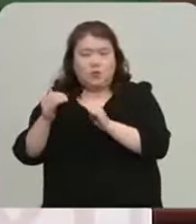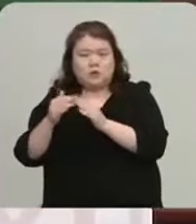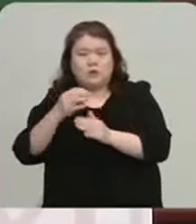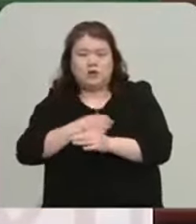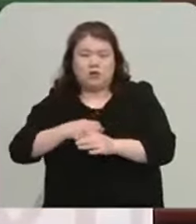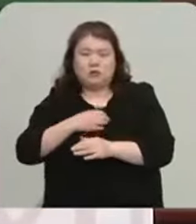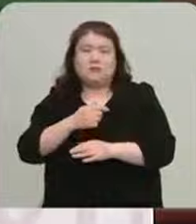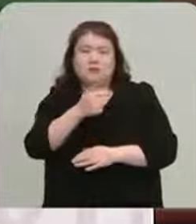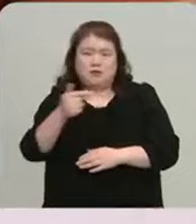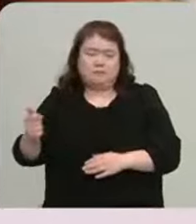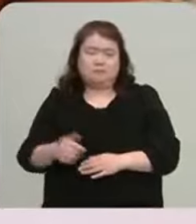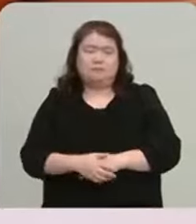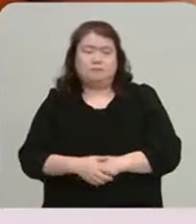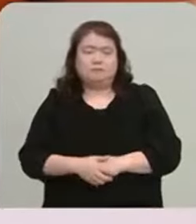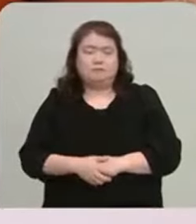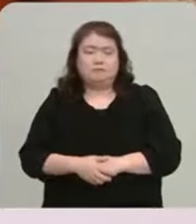kbs 뉴스 이지현입니다.